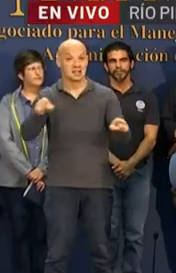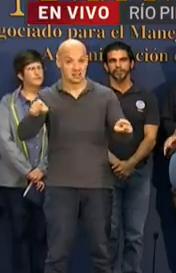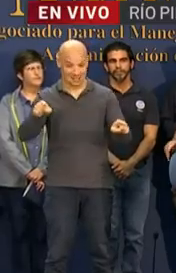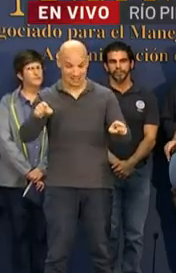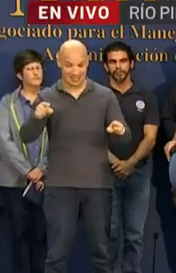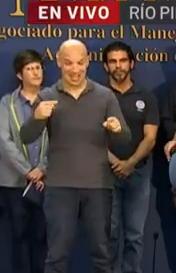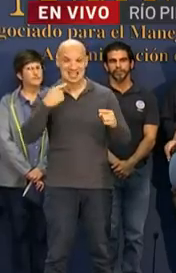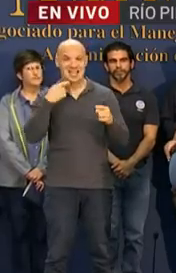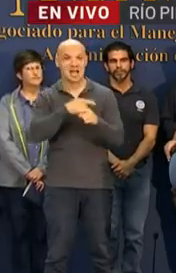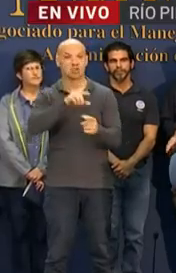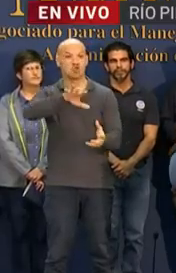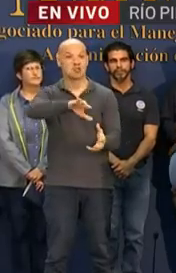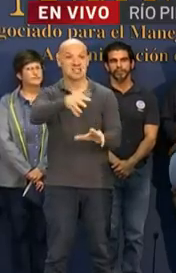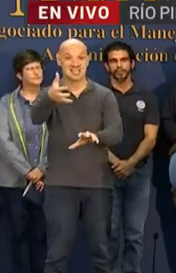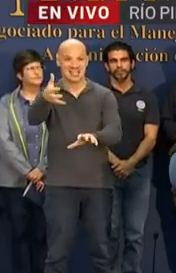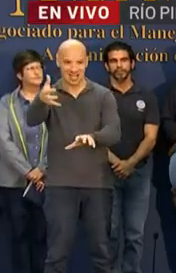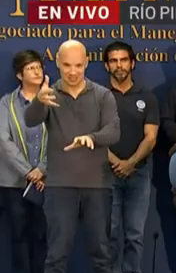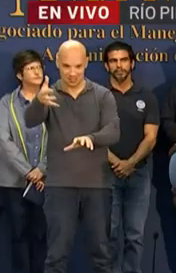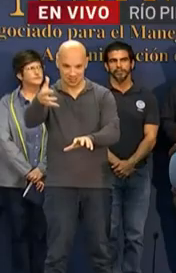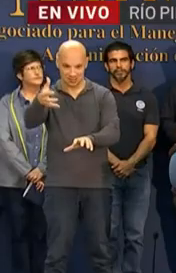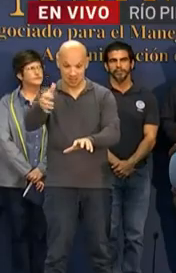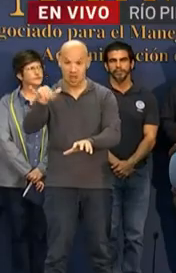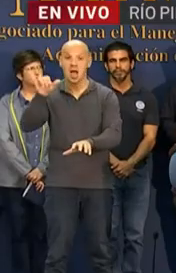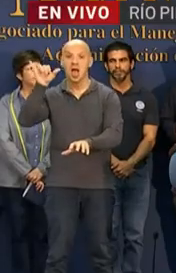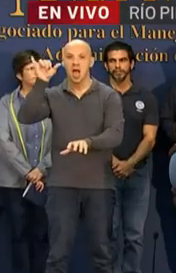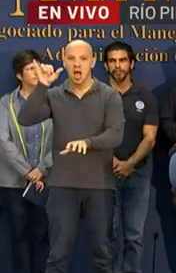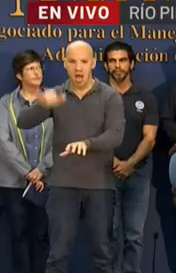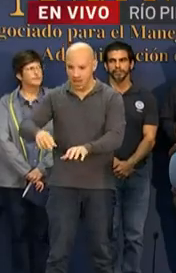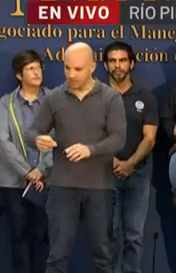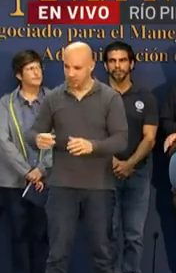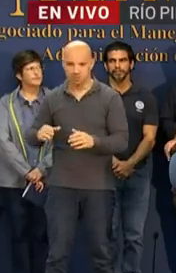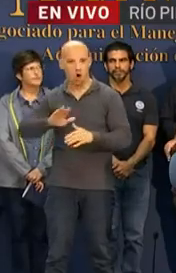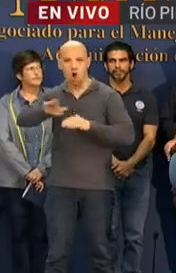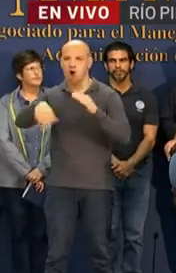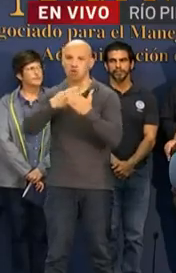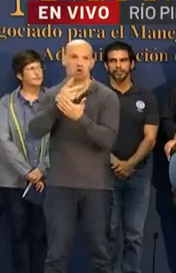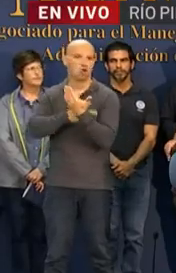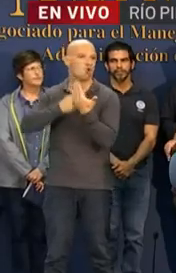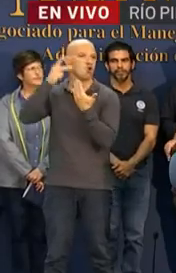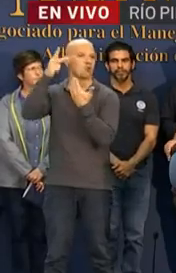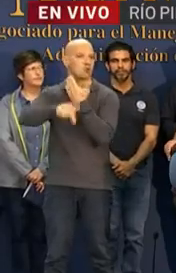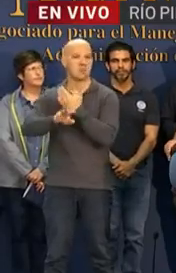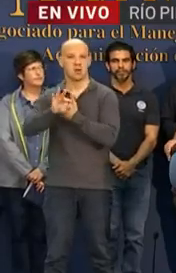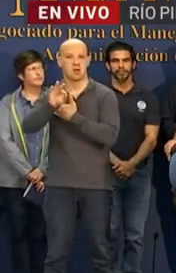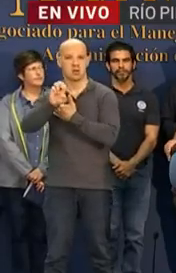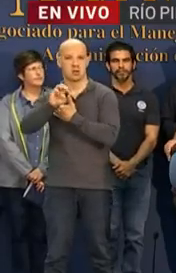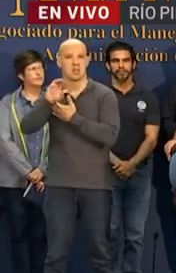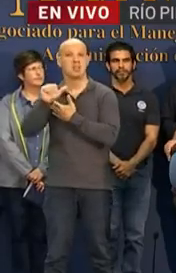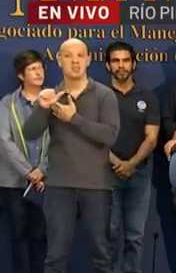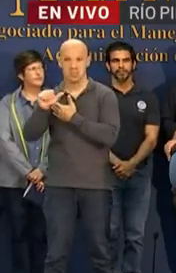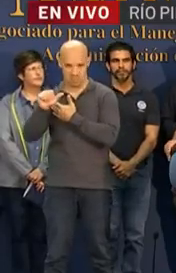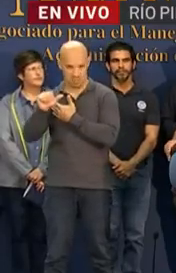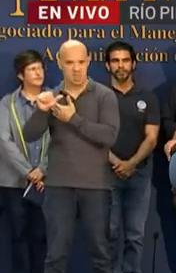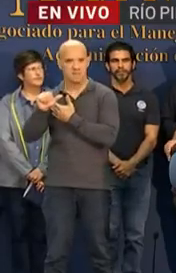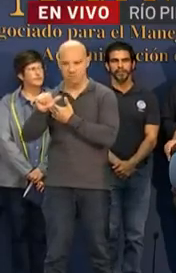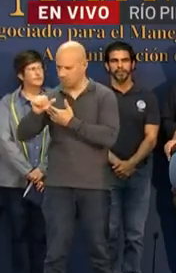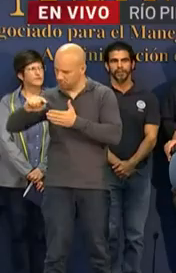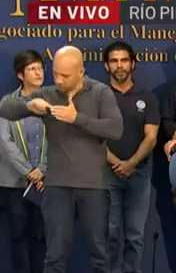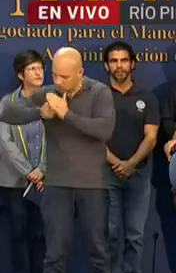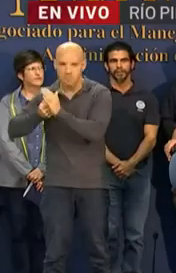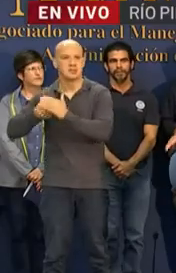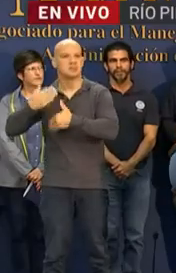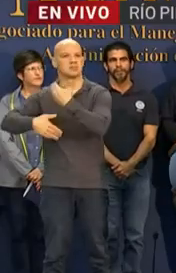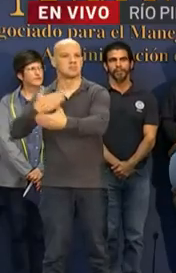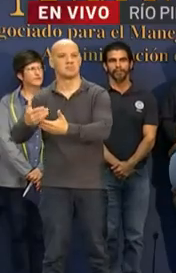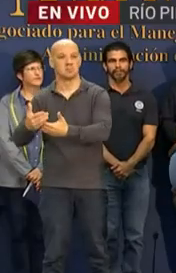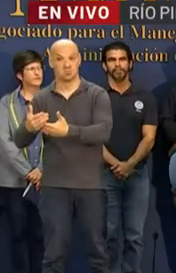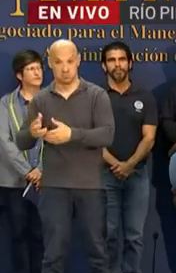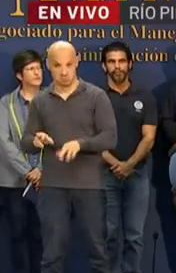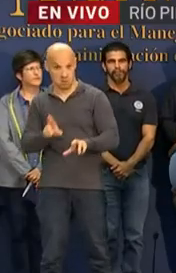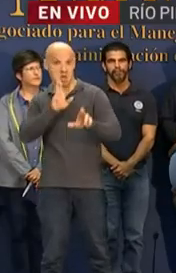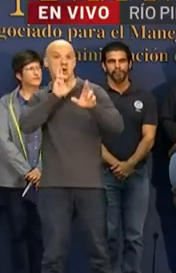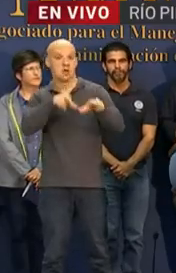RESPONDERORES. A NIVEL DEL